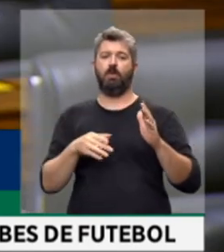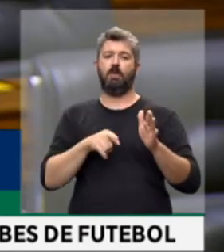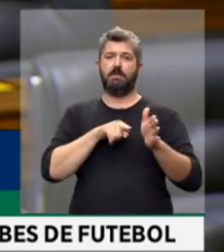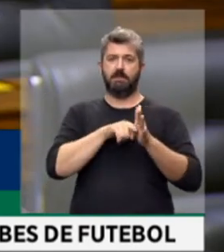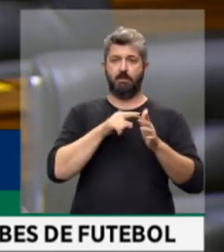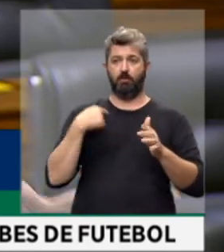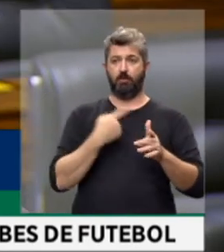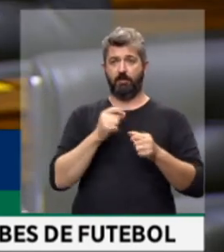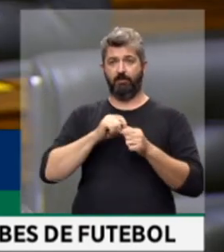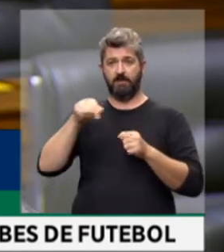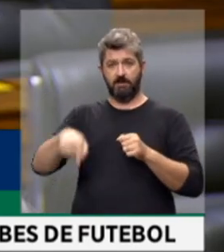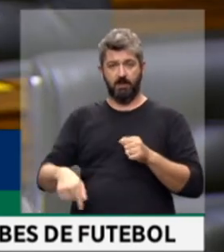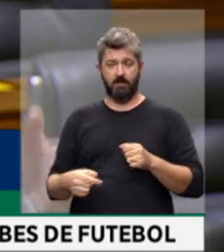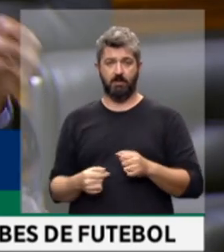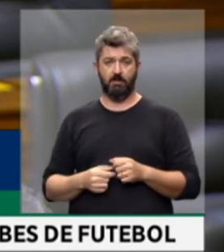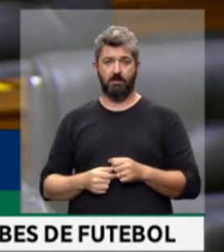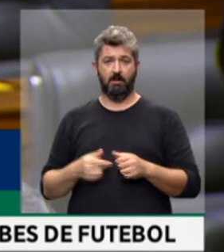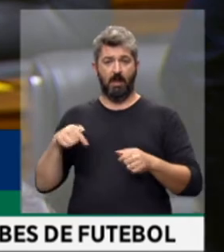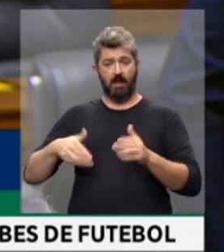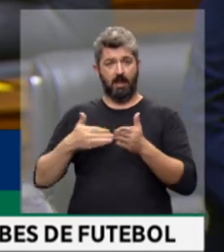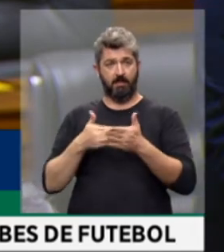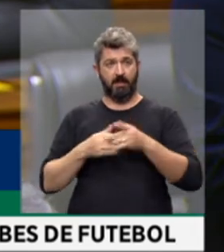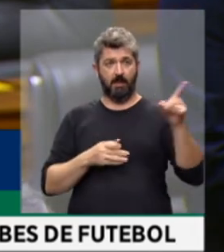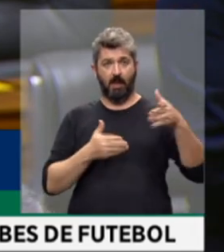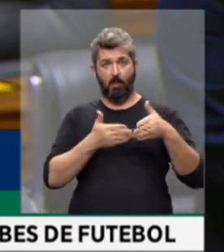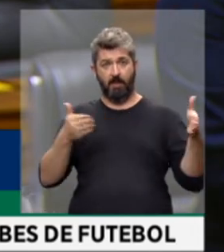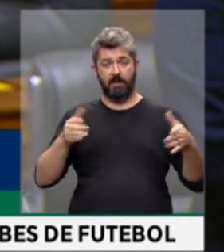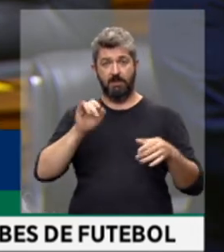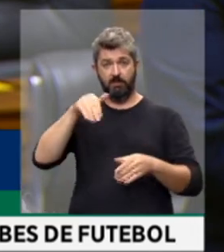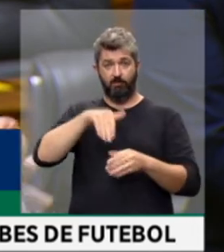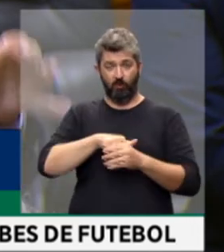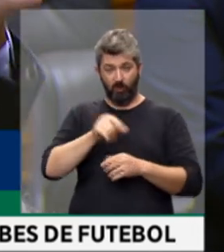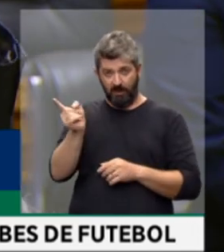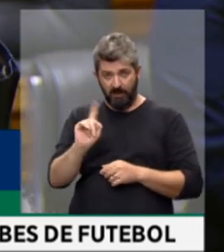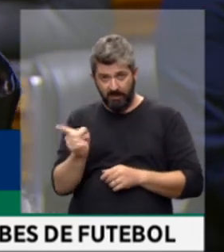VOTA O PDT? -- [DEPUTADO]: PDT VOTA SIM, SENHOR PRESIDENTE. -- [DEPUTADO]: SENHOR PRESIDENTE, EU QUERIA APROVEITAR A OPORTUNIDADE PARA